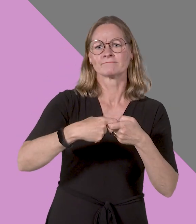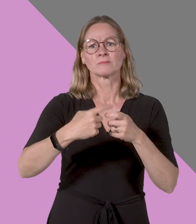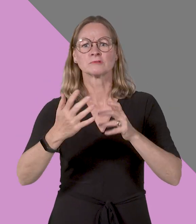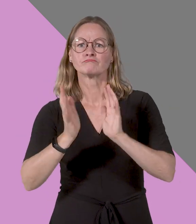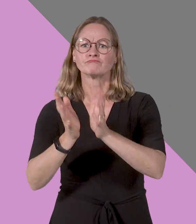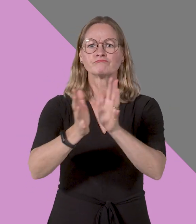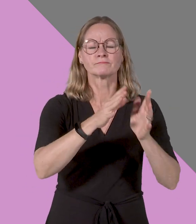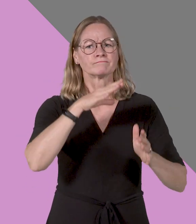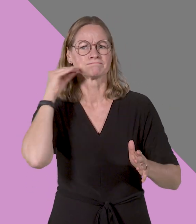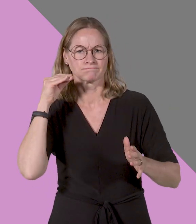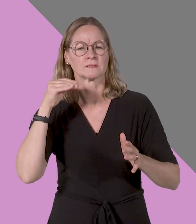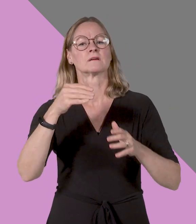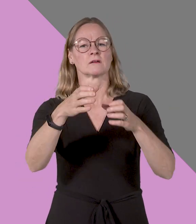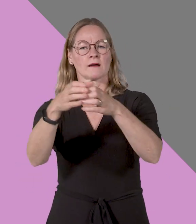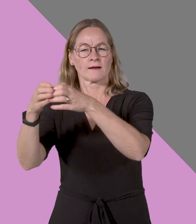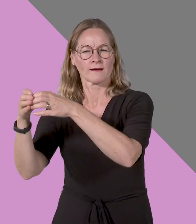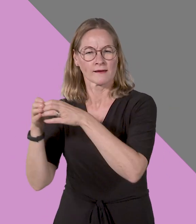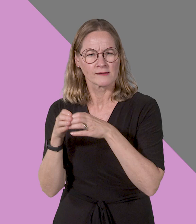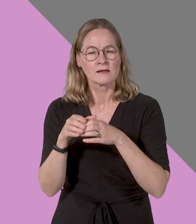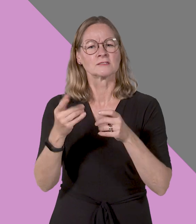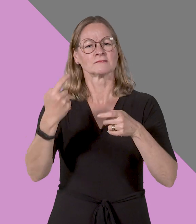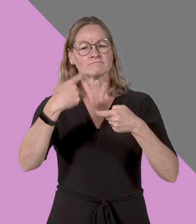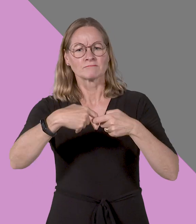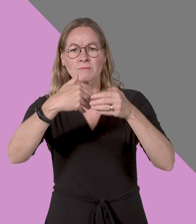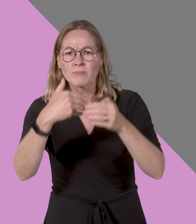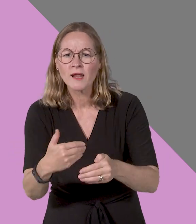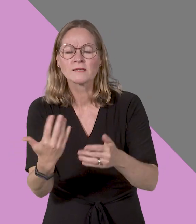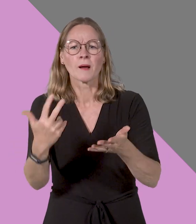jotka työskentelevät suomenruotsalaisella viittomakielellä ja sen puolesta, -